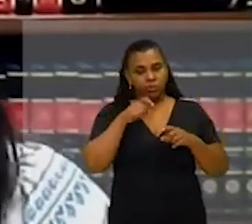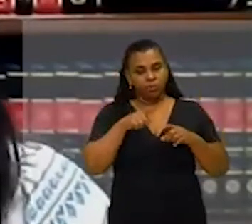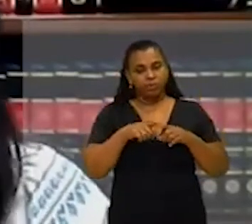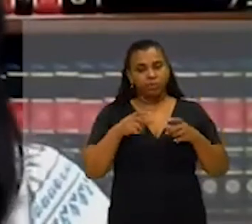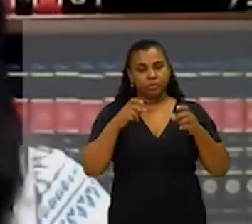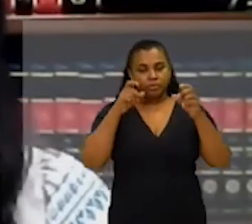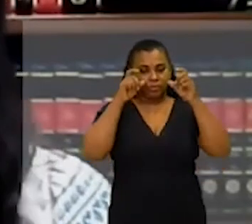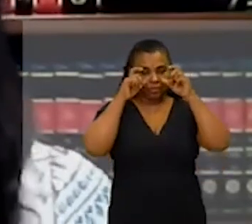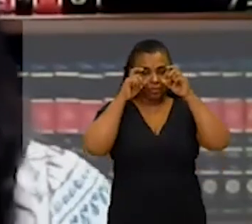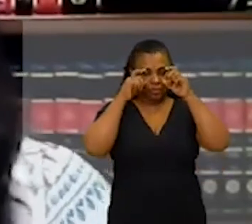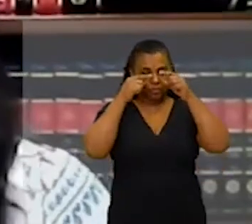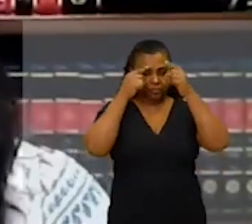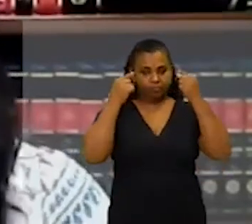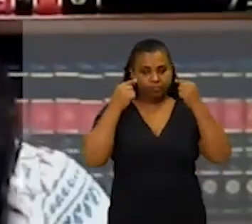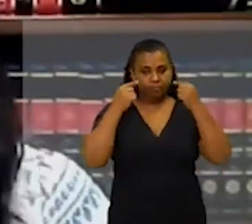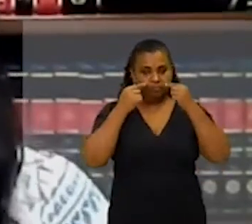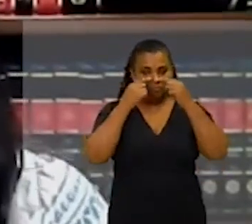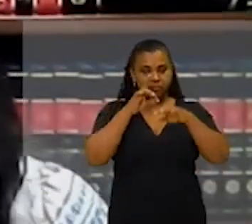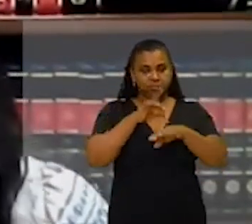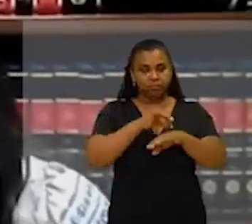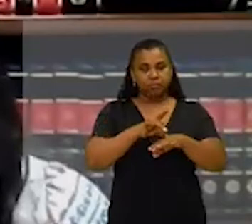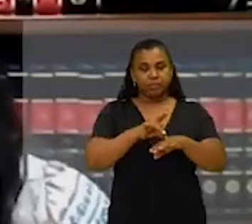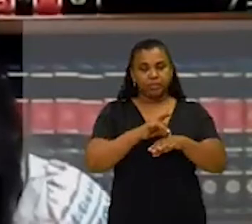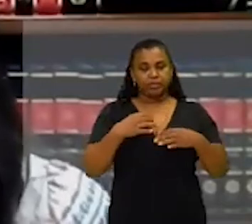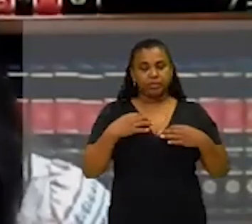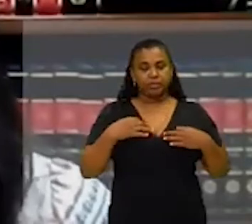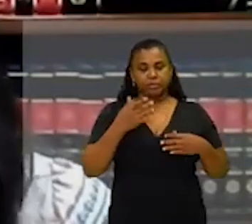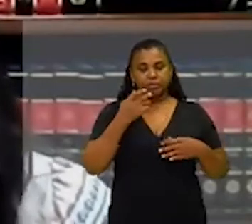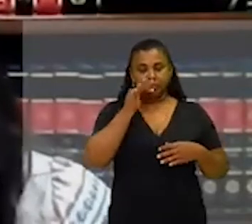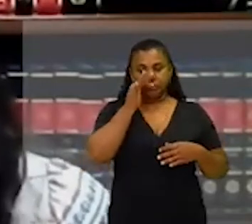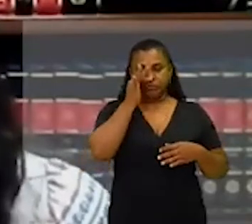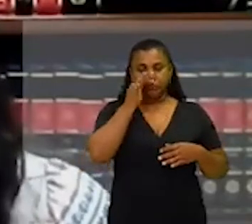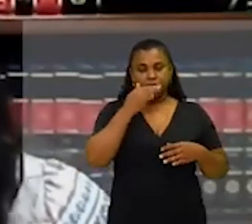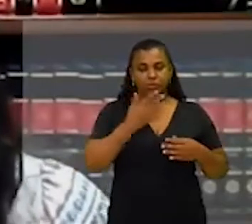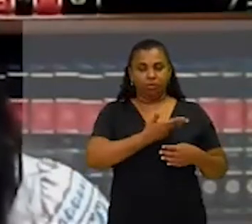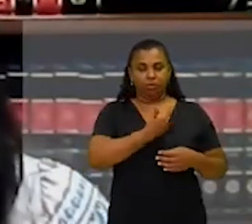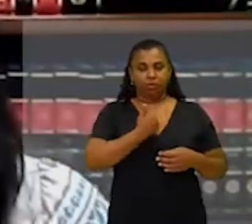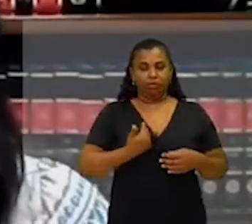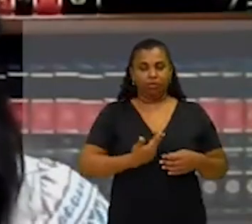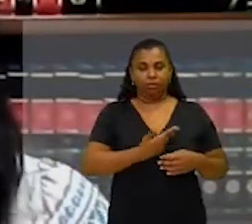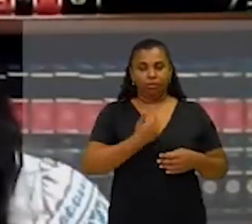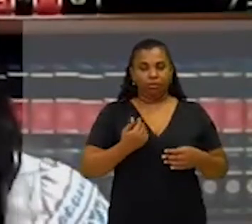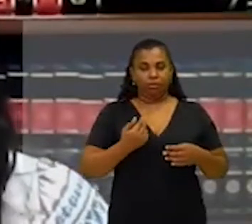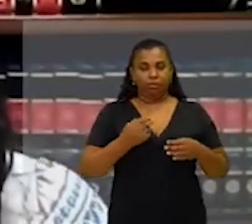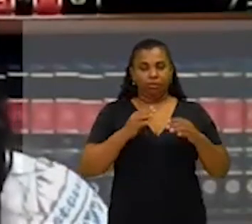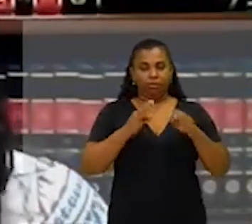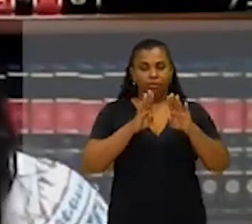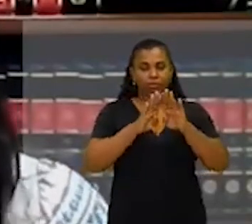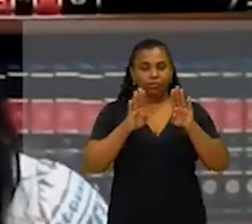armação preta dos atores ainda encontra o ambiente fechado em frente a uma escrivaninha com livros e